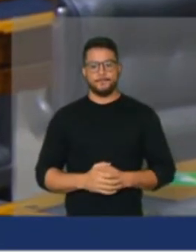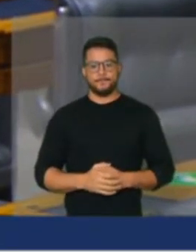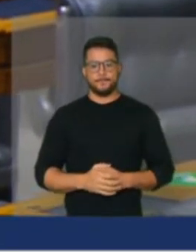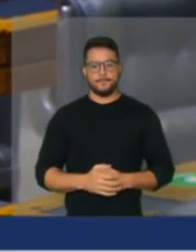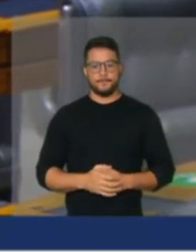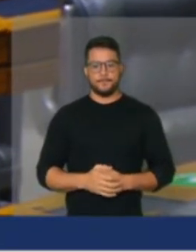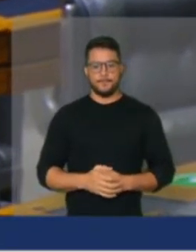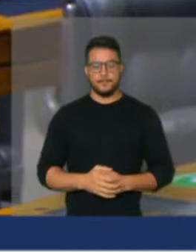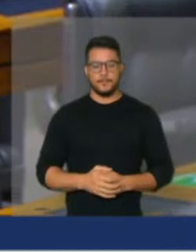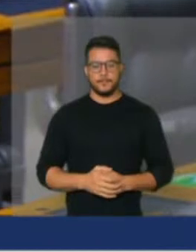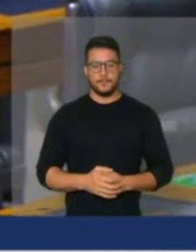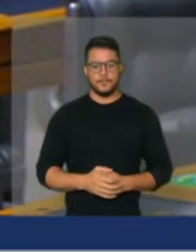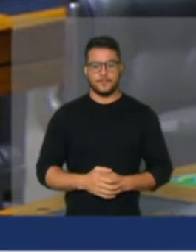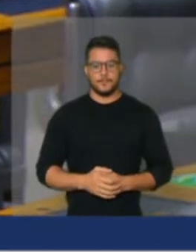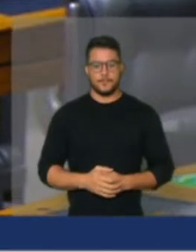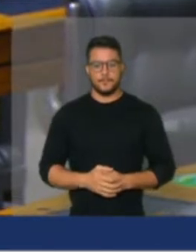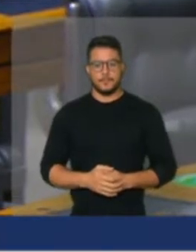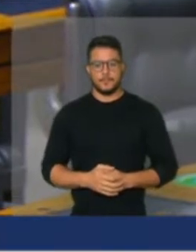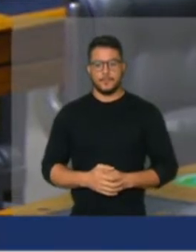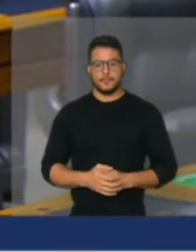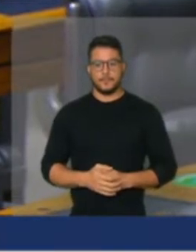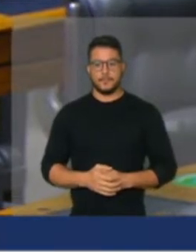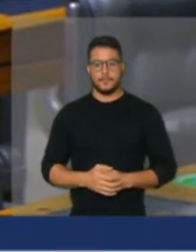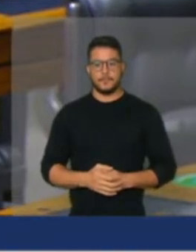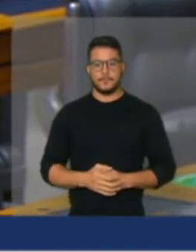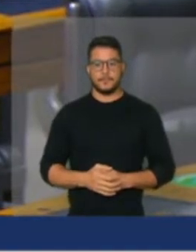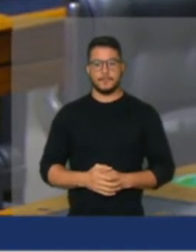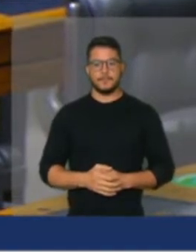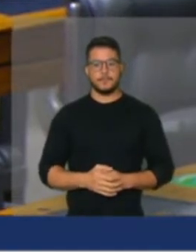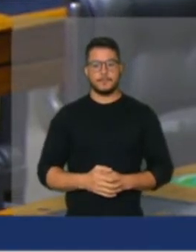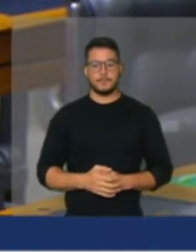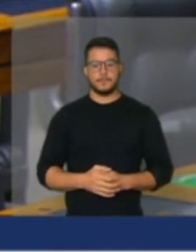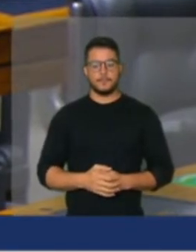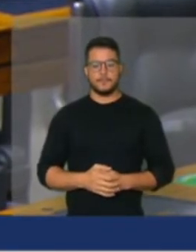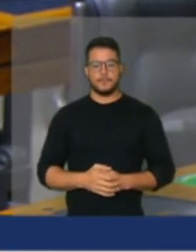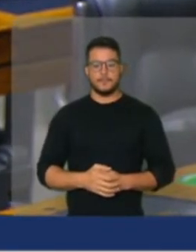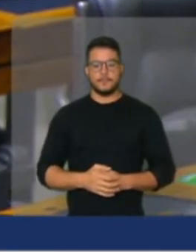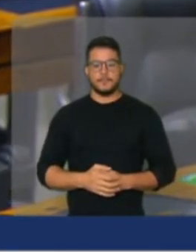DA CÂMARA PARA QUE DE FATO... NÃO SEJA VOTADO A PEC 05/2021 HOJE. ESSA PEC ELA É DE